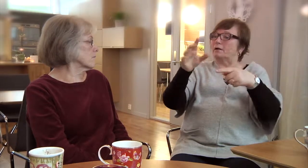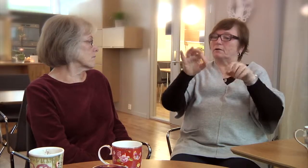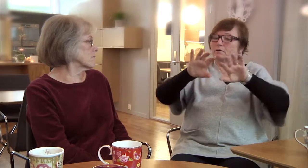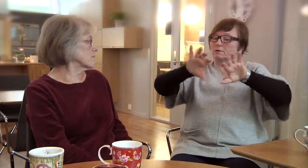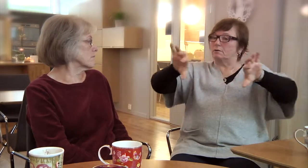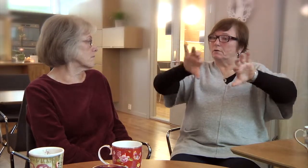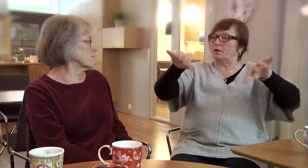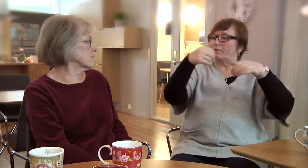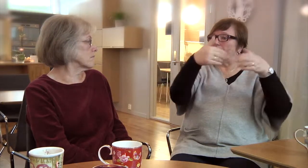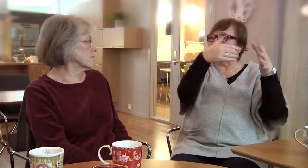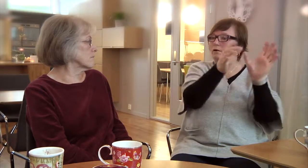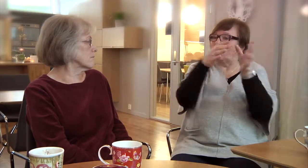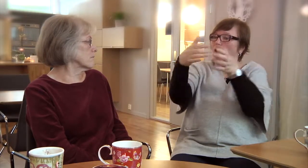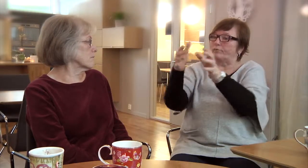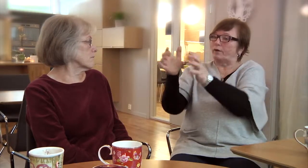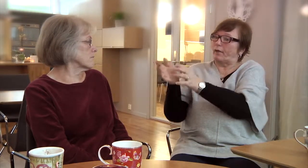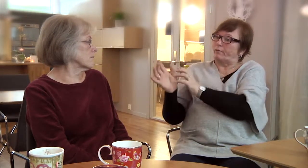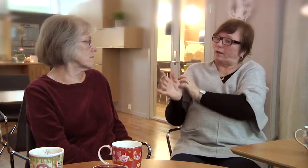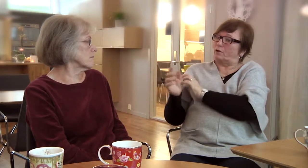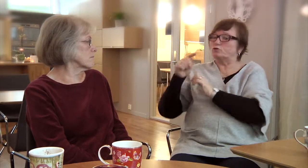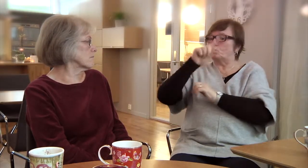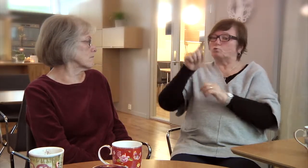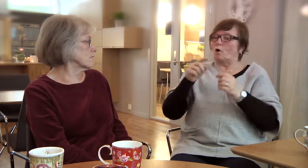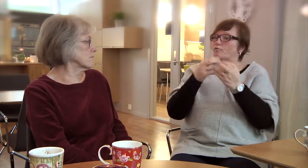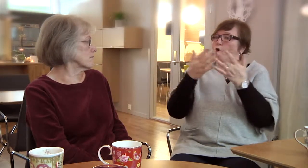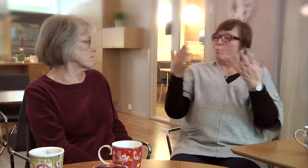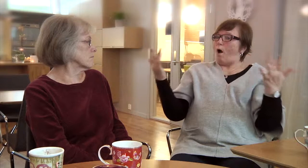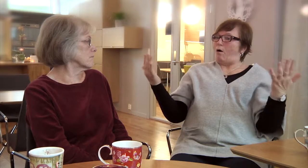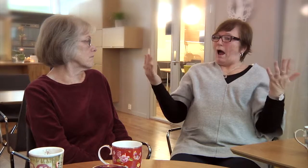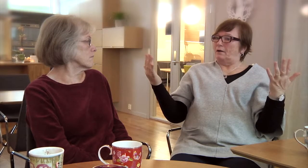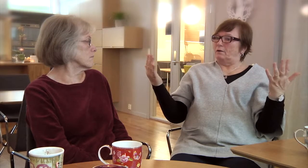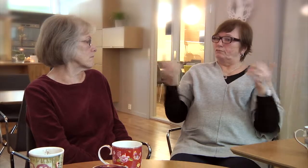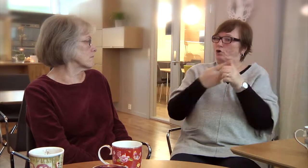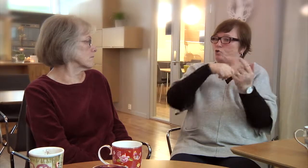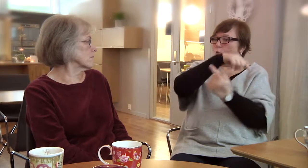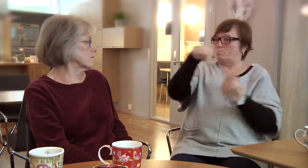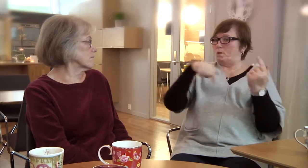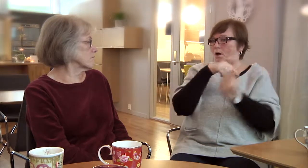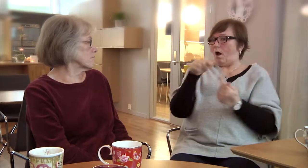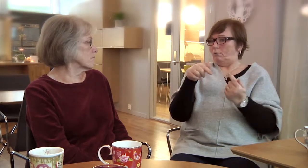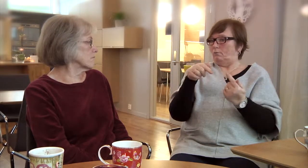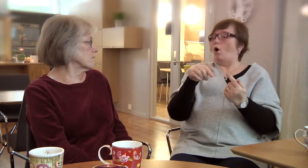og skilt ut i egne grupper etter hvert? Avhengig av hvor mange det gjelder.